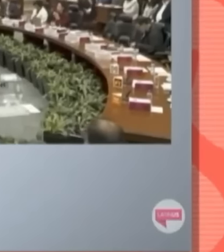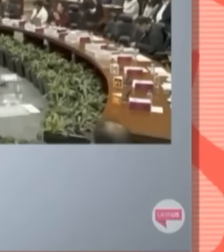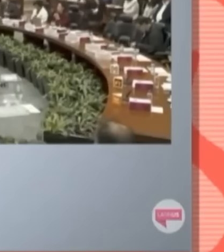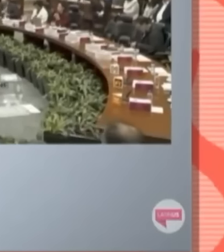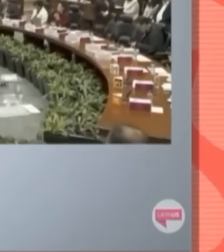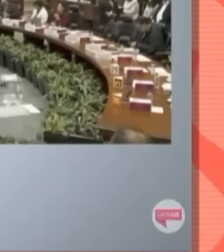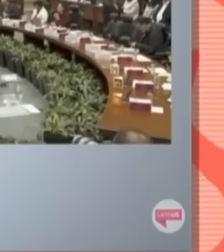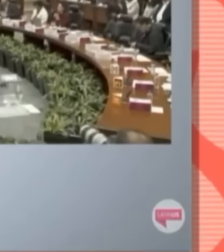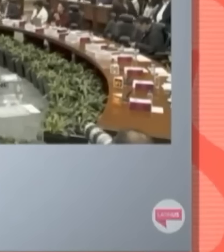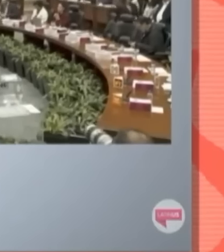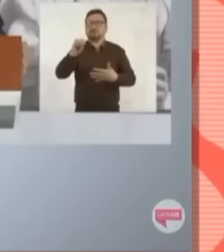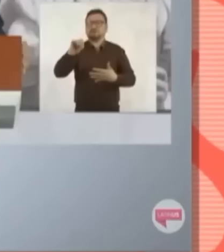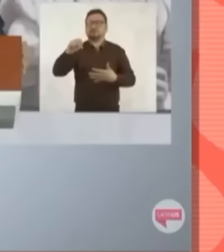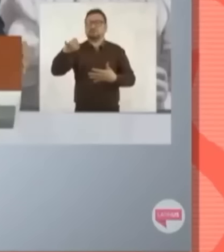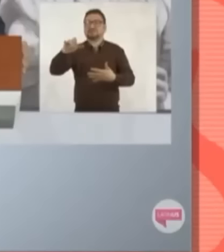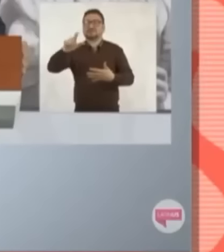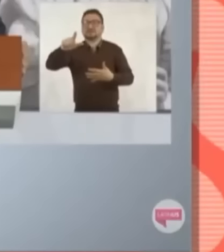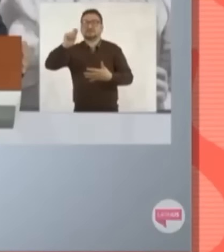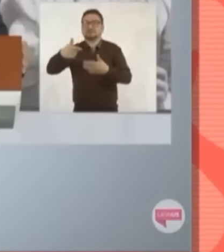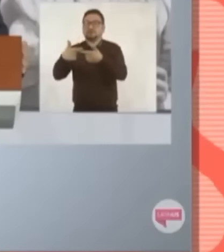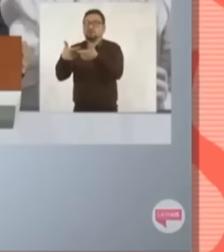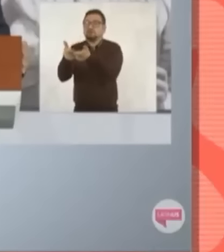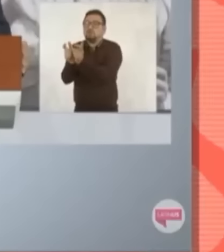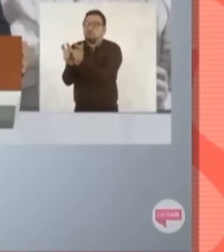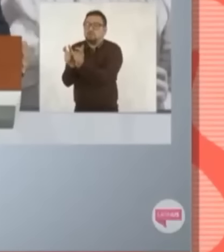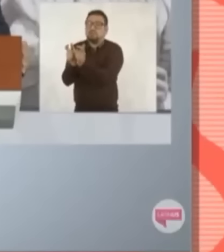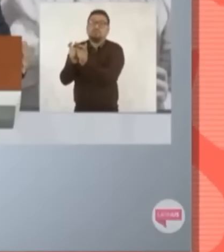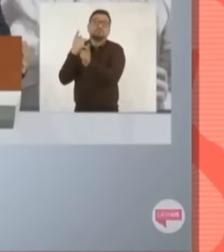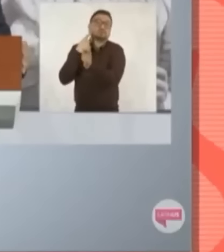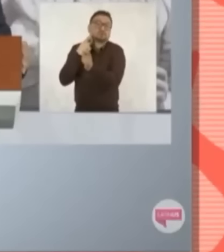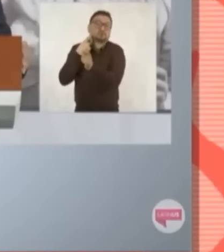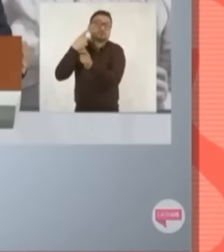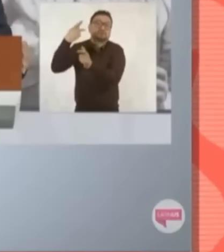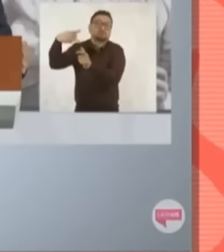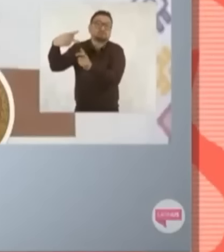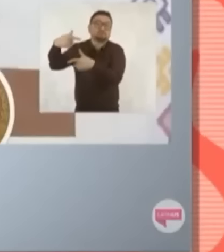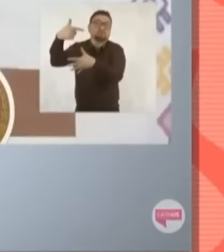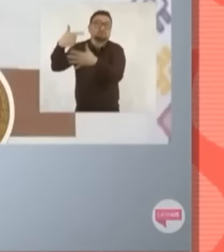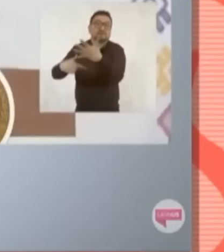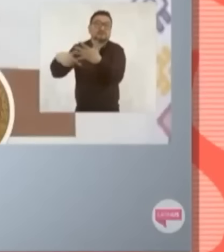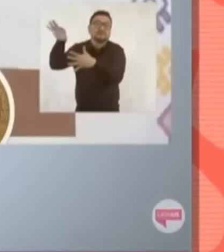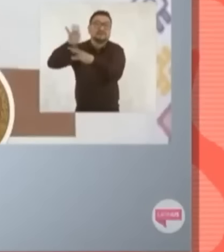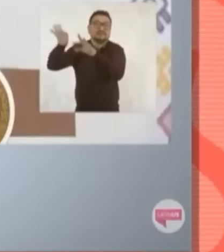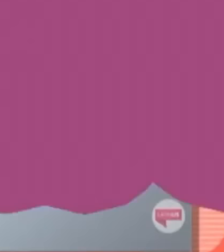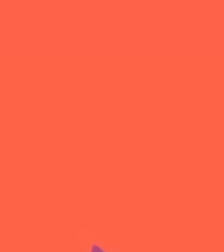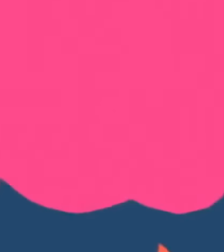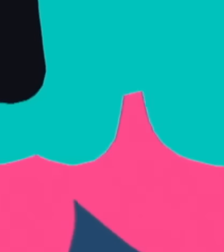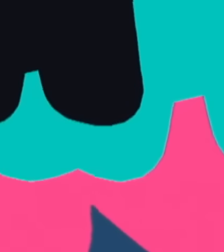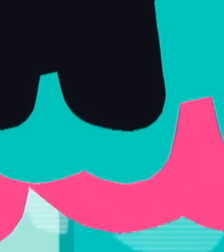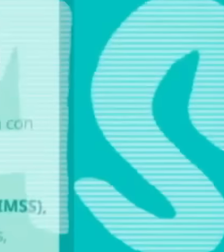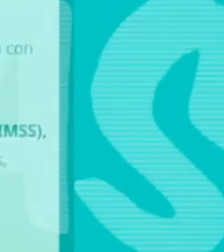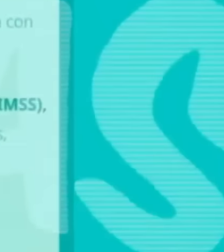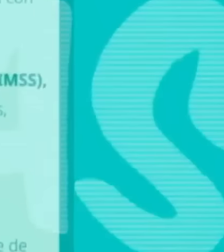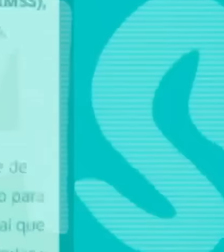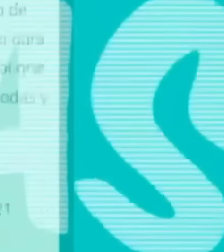el partido ya vaya ganando 2-0. Es una reforma para que Morena se quede con todo. Mentira. La